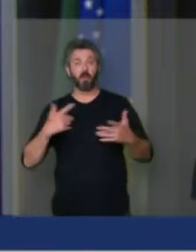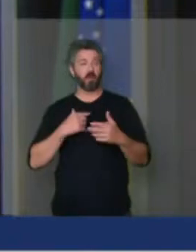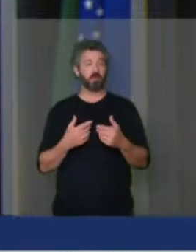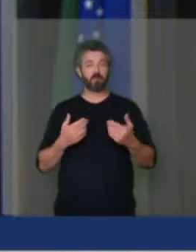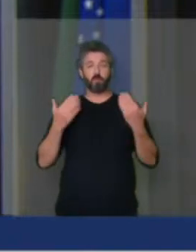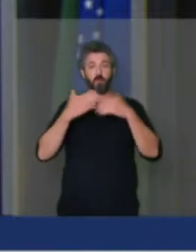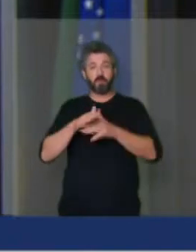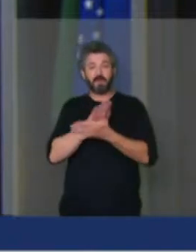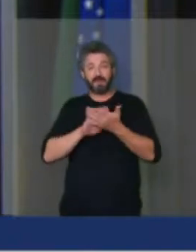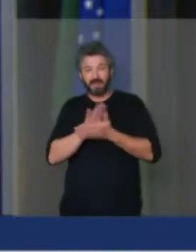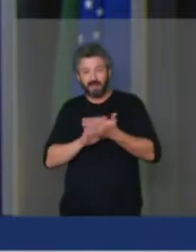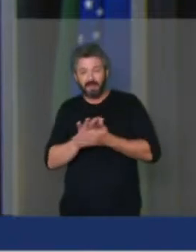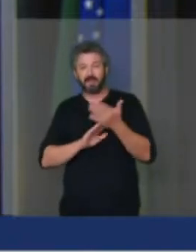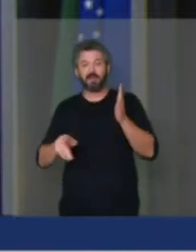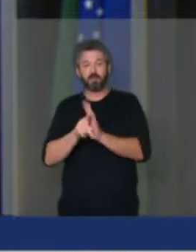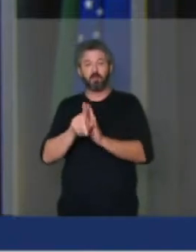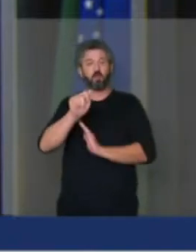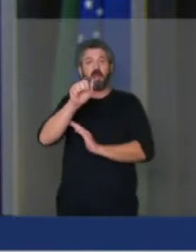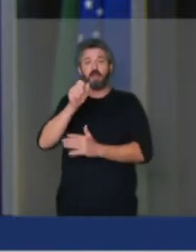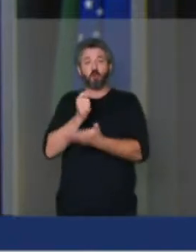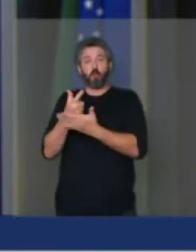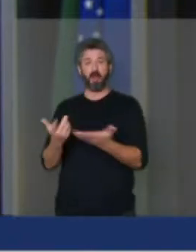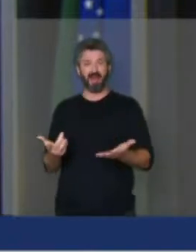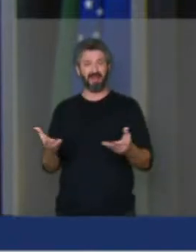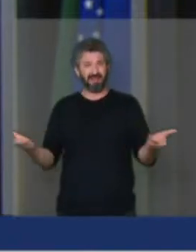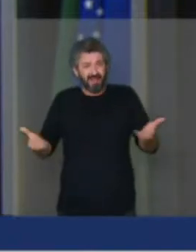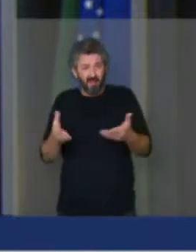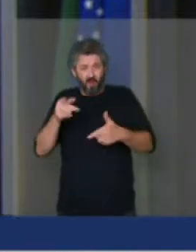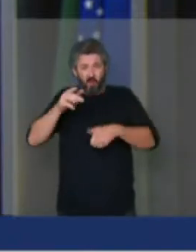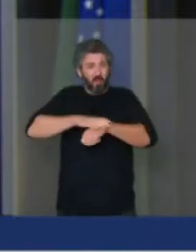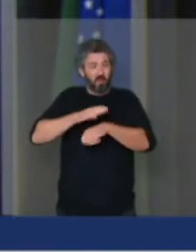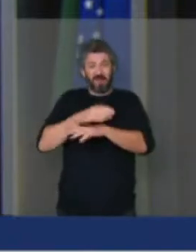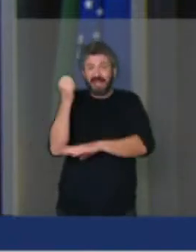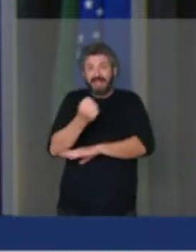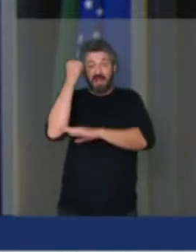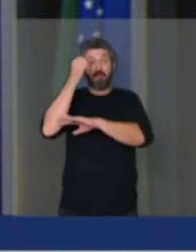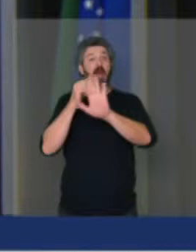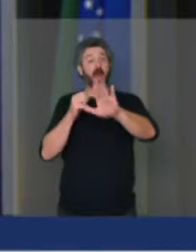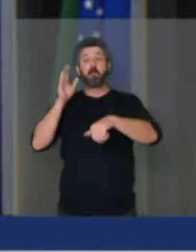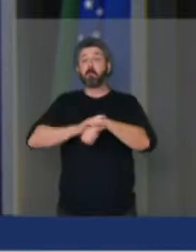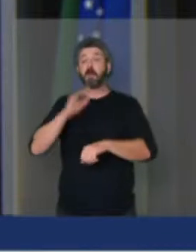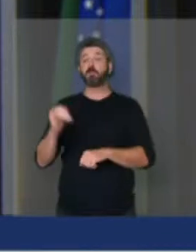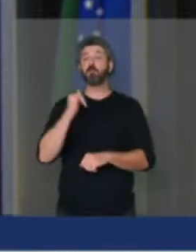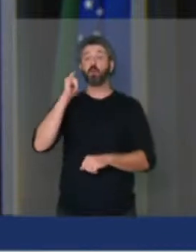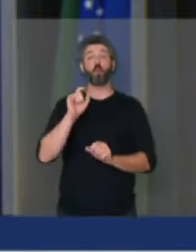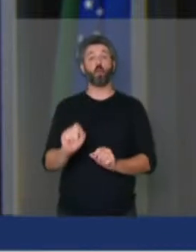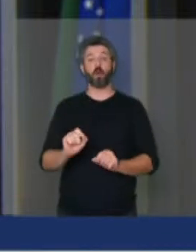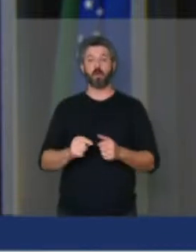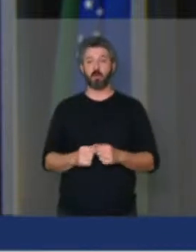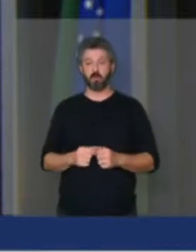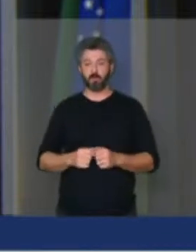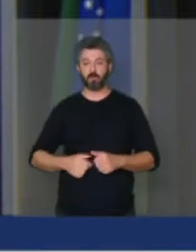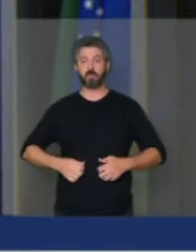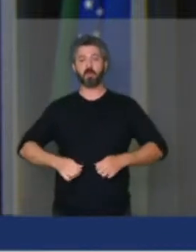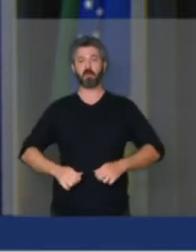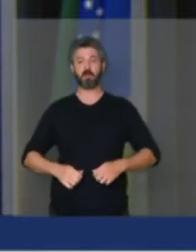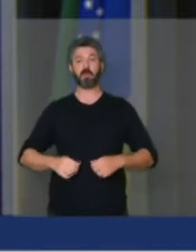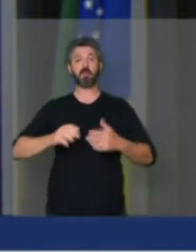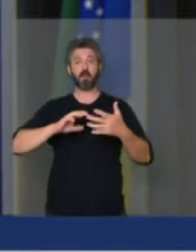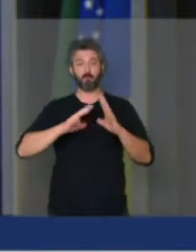SITUAÇÃO GRAVE E O MAIS IMPORTANTE... NA REFORMA QUE FOI VOTADA NESSA CÂMARA QUE NÓS SOMOS CONTRA O REGISTRO TINHA TODOS OS BENEFÍCIOS